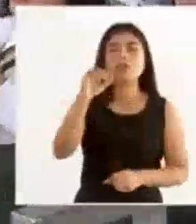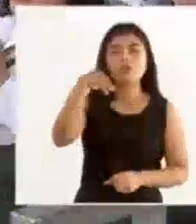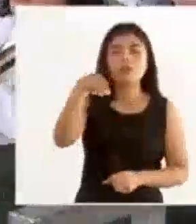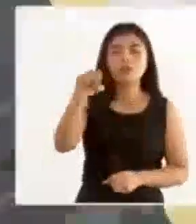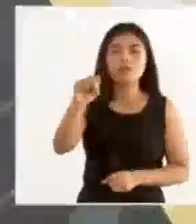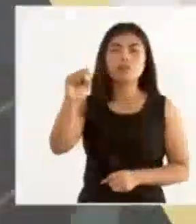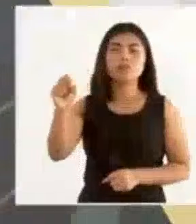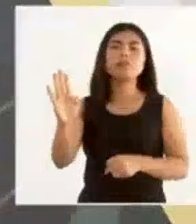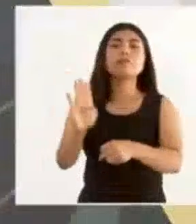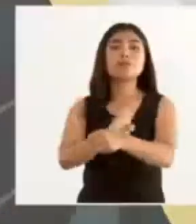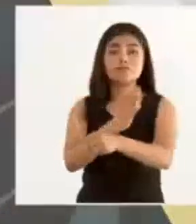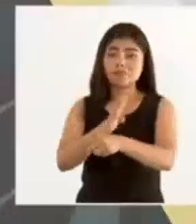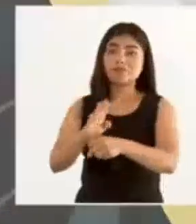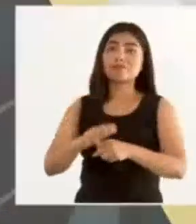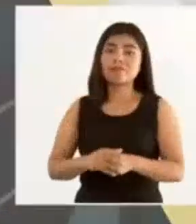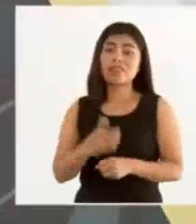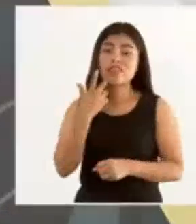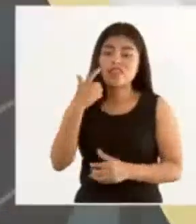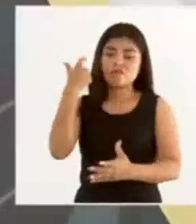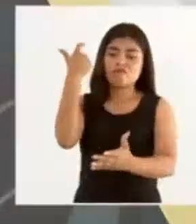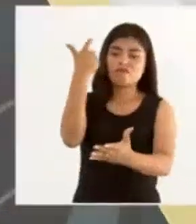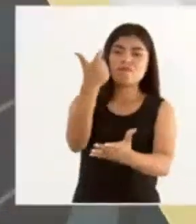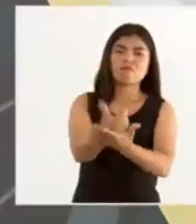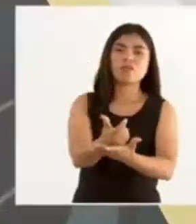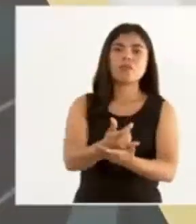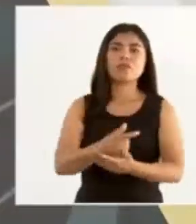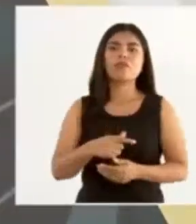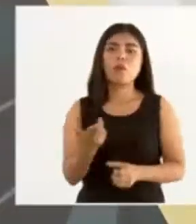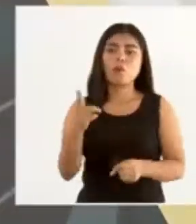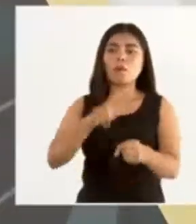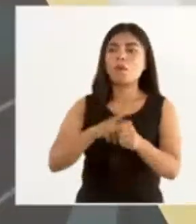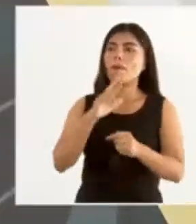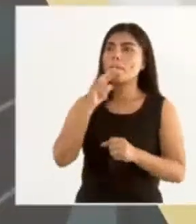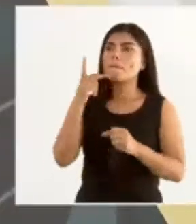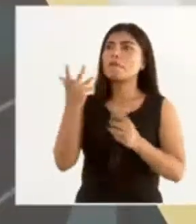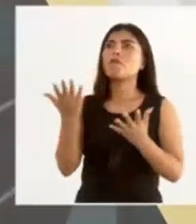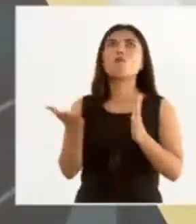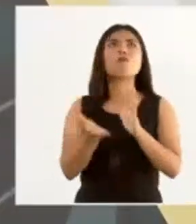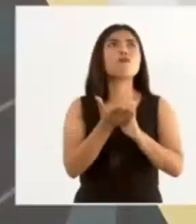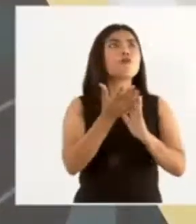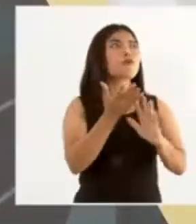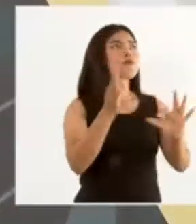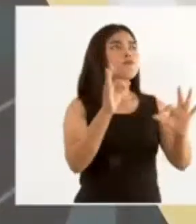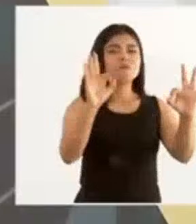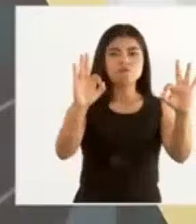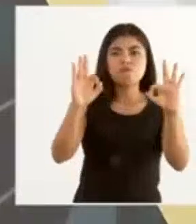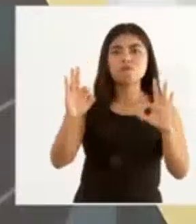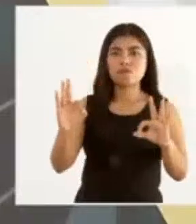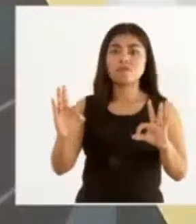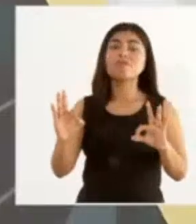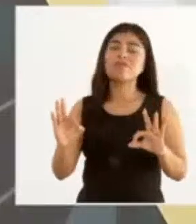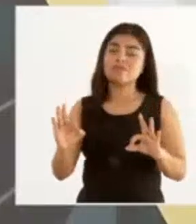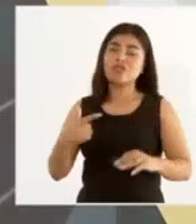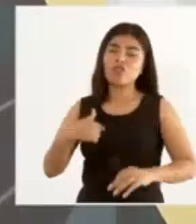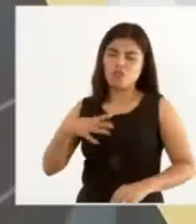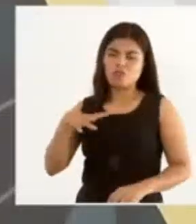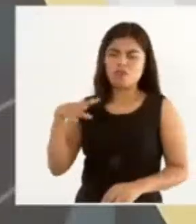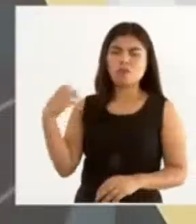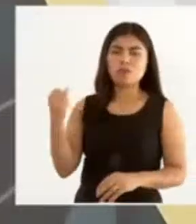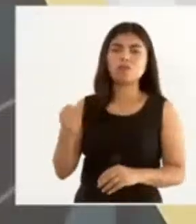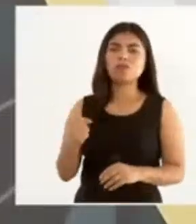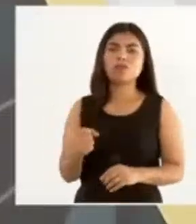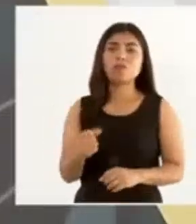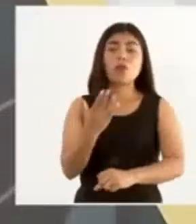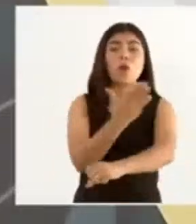Lo que haga falta, cuando hay honestidad, trabajo, no se acepta la corrupción,